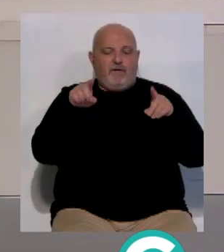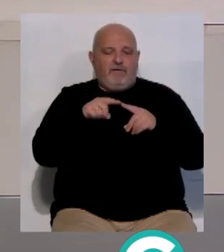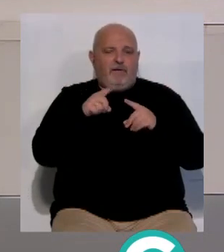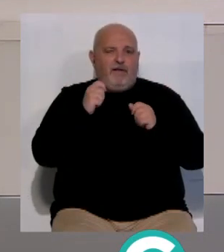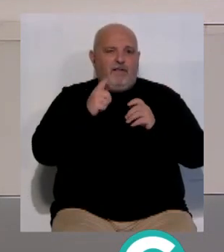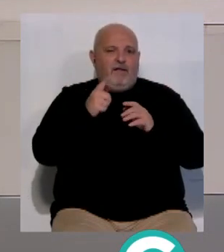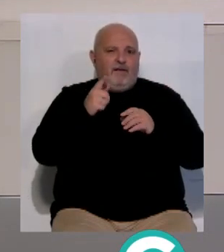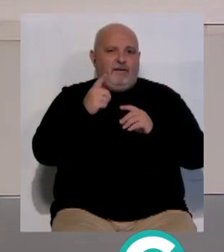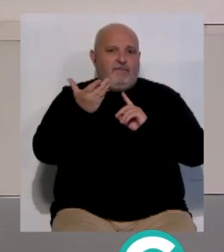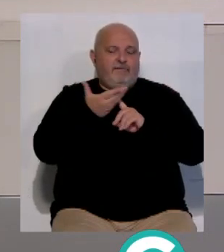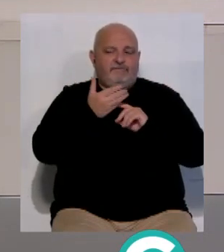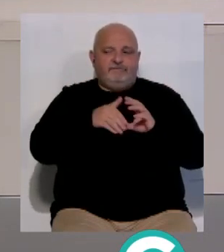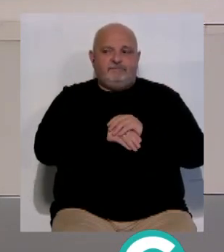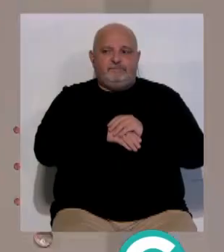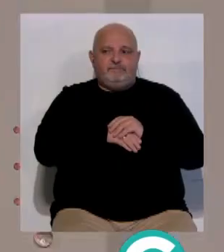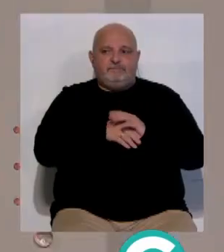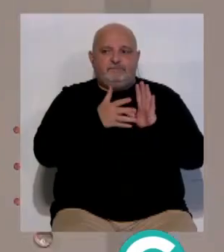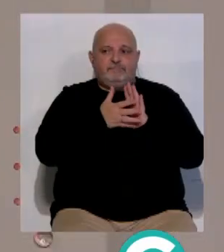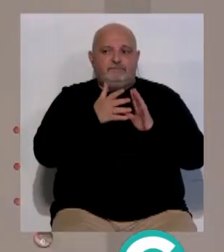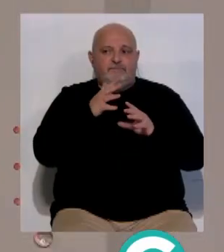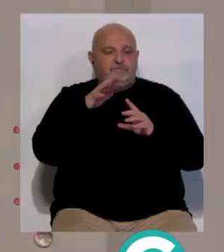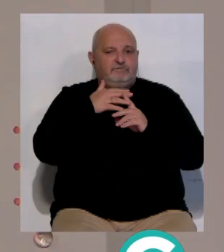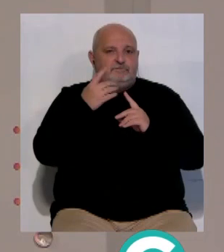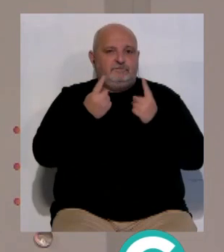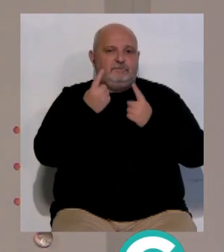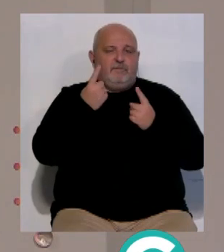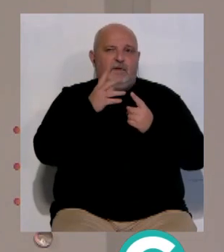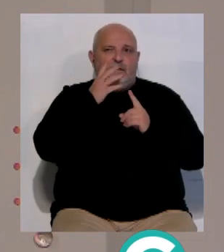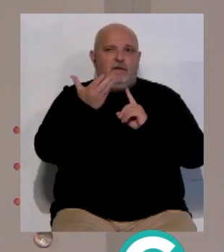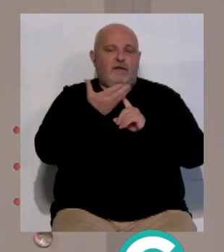Pos posibilidades del equipo tal como tú dices No yo creo que queda todo condicionado por la la la